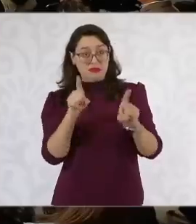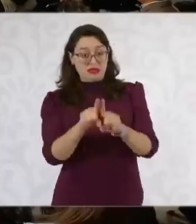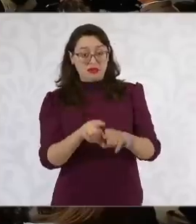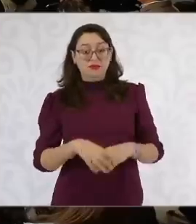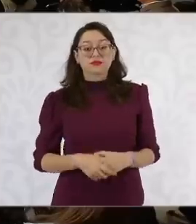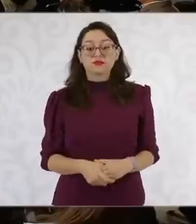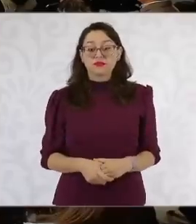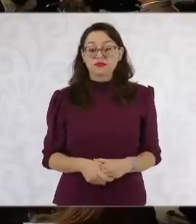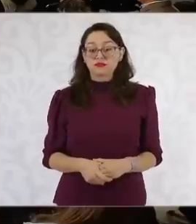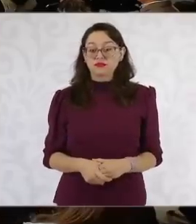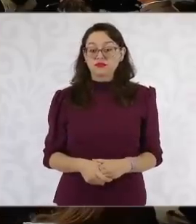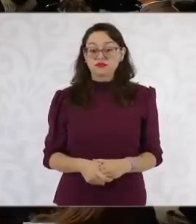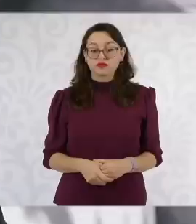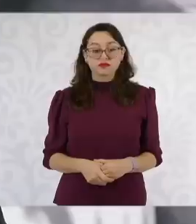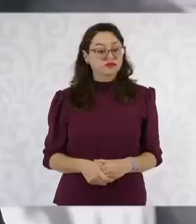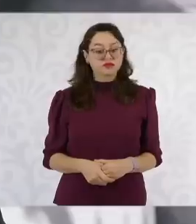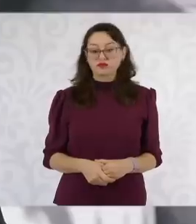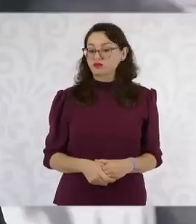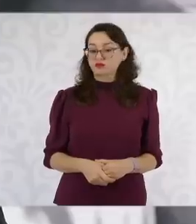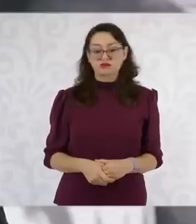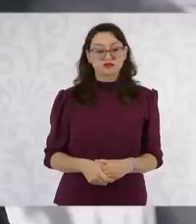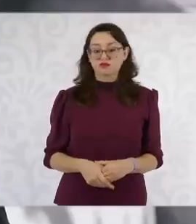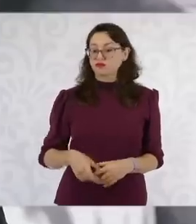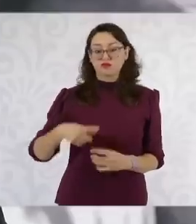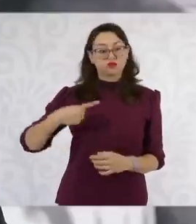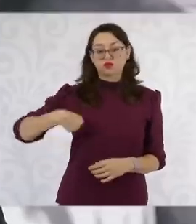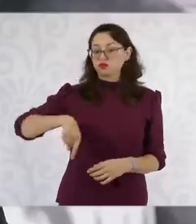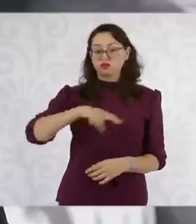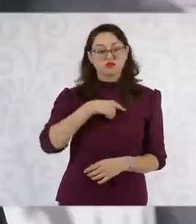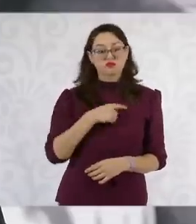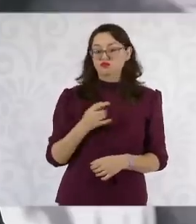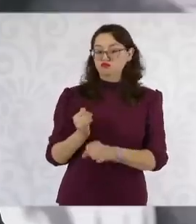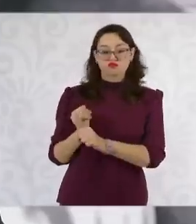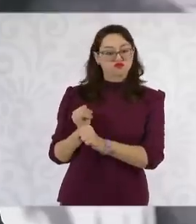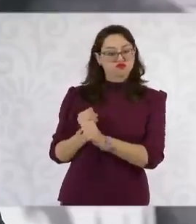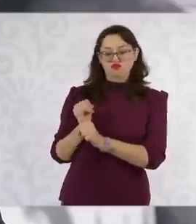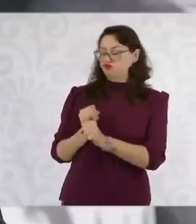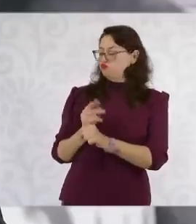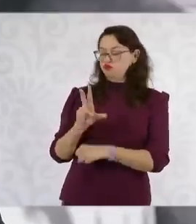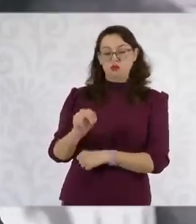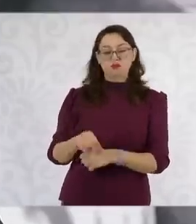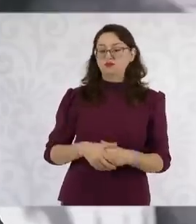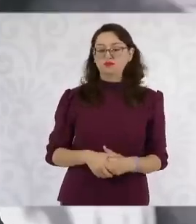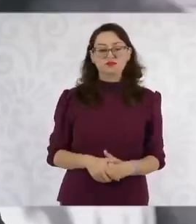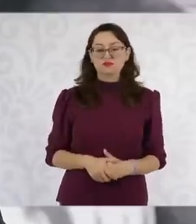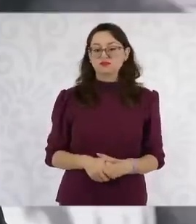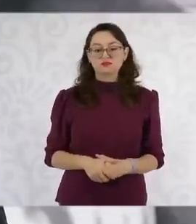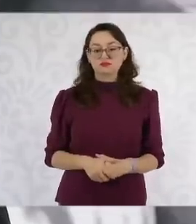nosotros no tenemos una carpeta pendiente de investigación en contra de esa persona